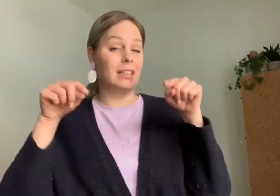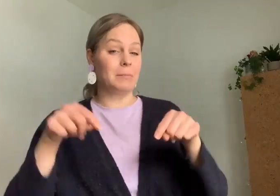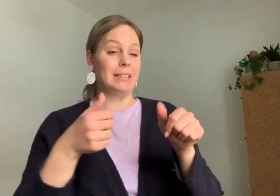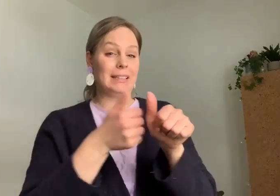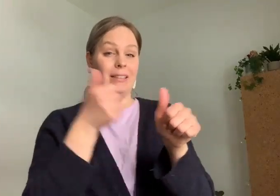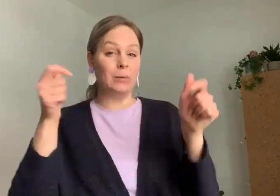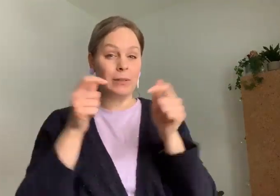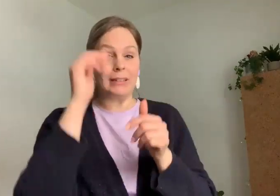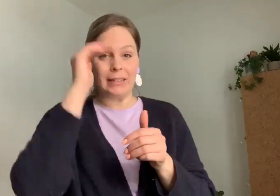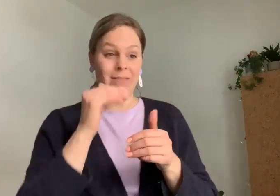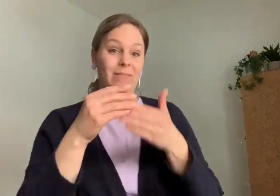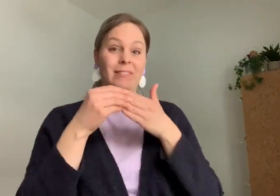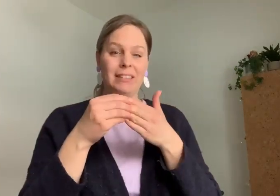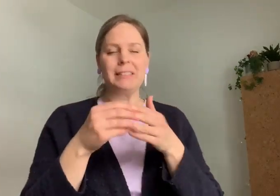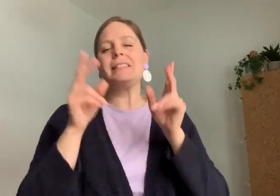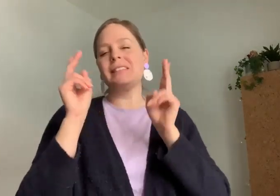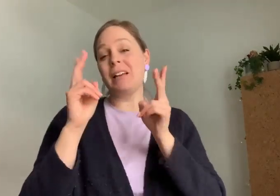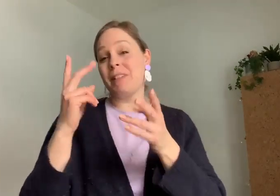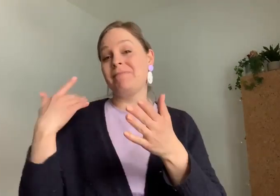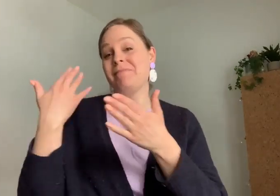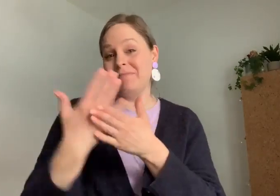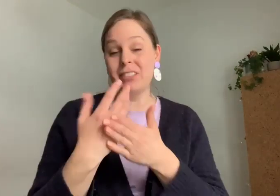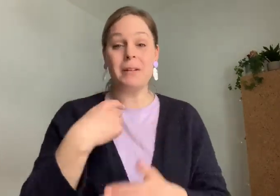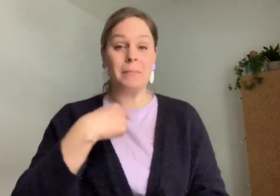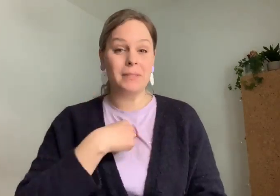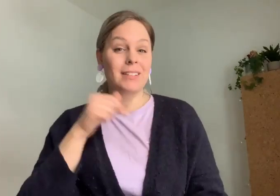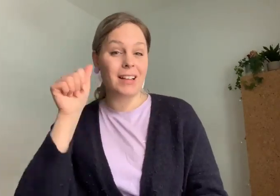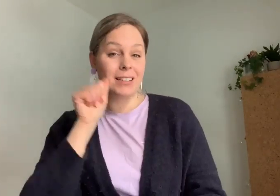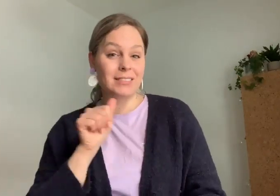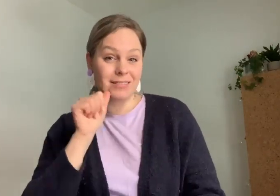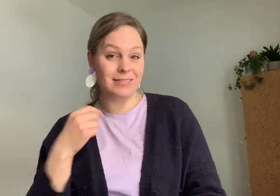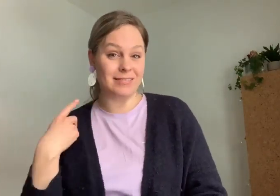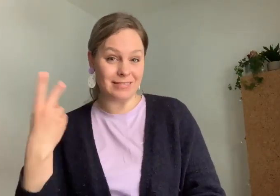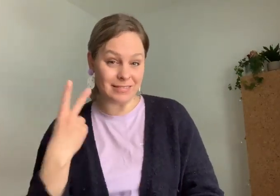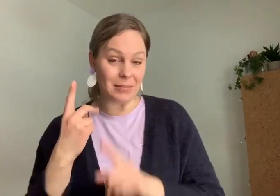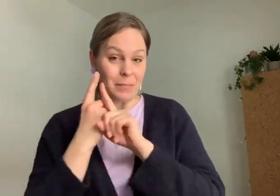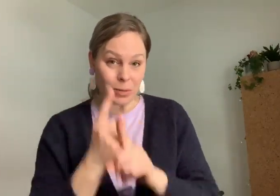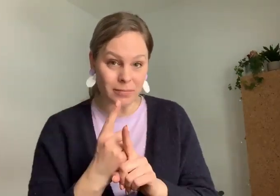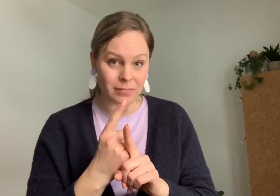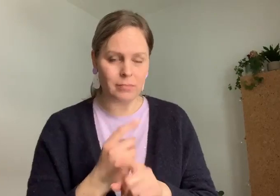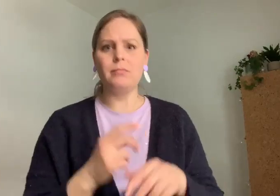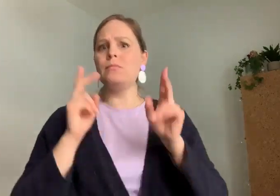Tilaisuuden vetäjinä ovat totuttuun tapaan minä, Iina Uhlenius sekä Asta Tikkanen.